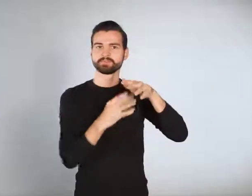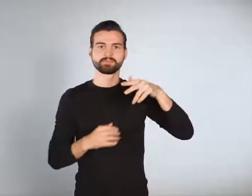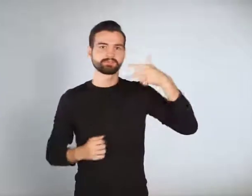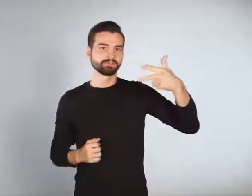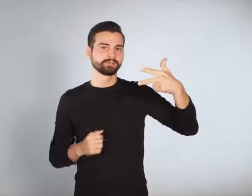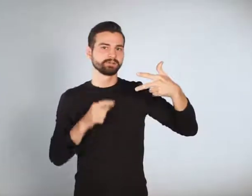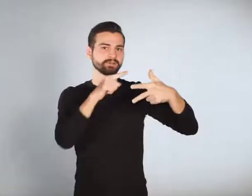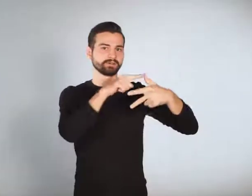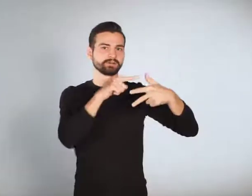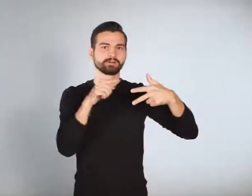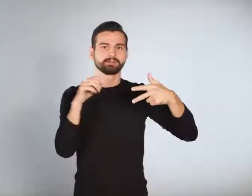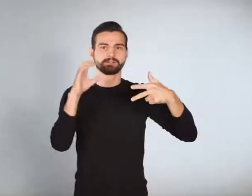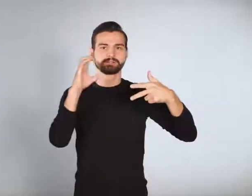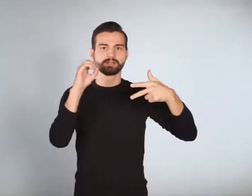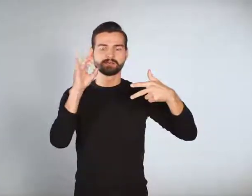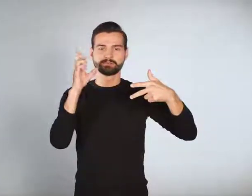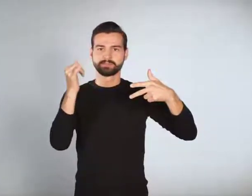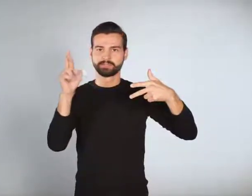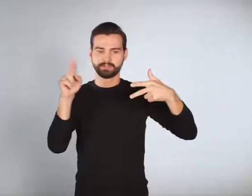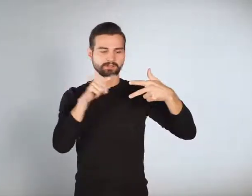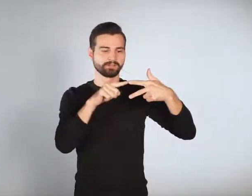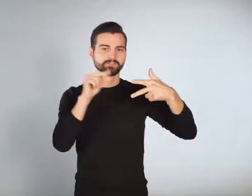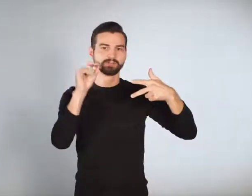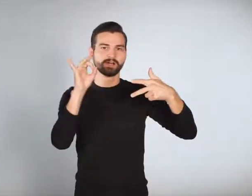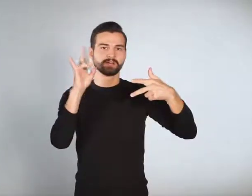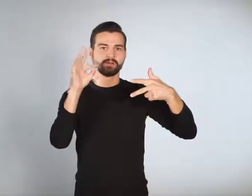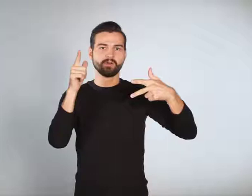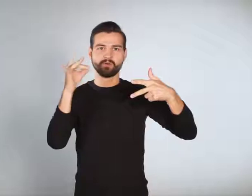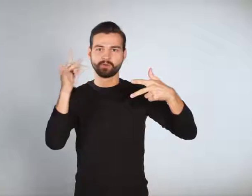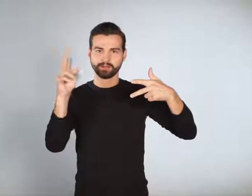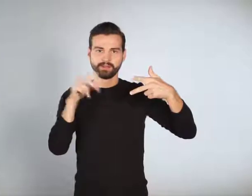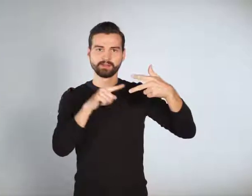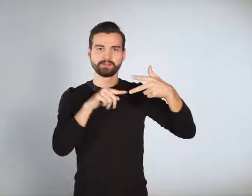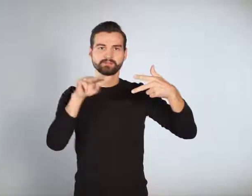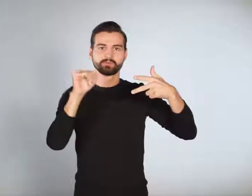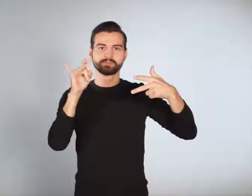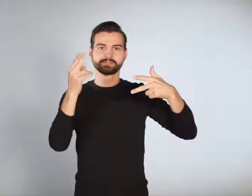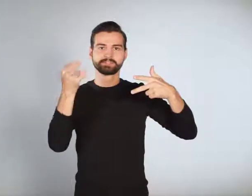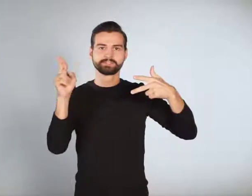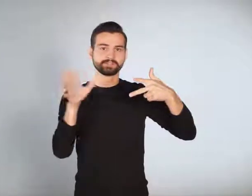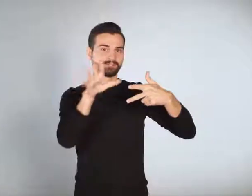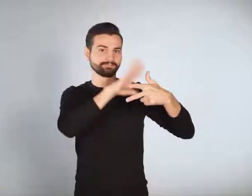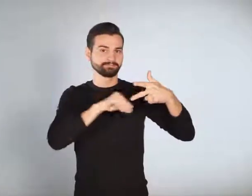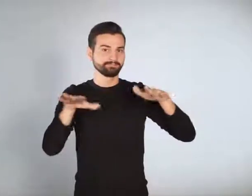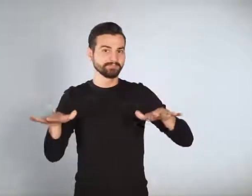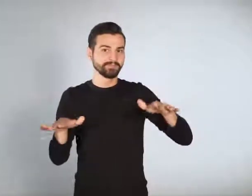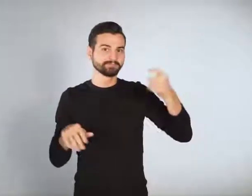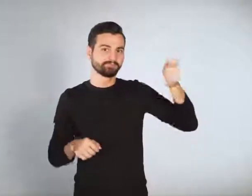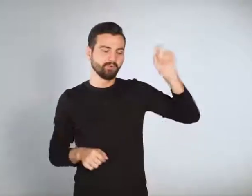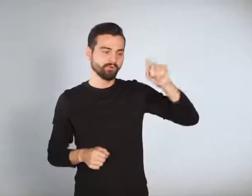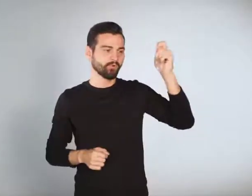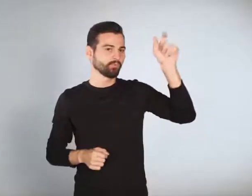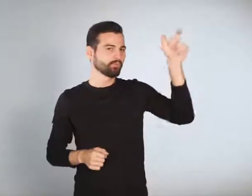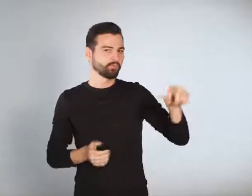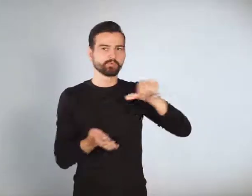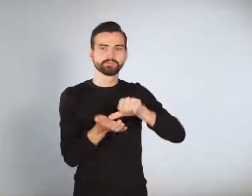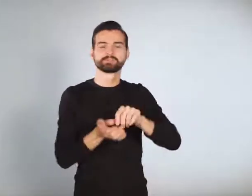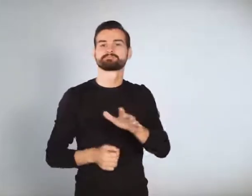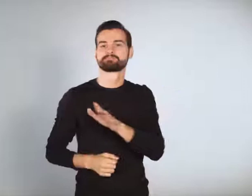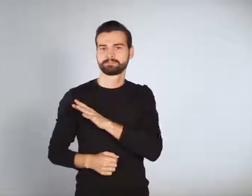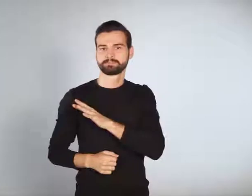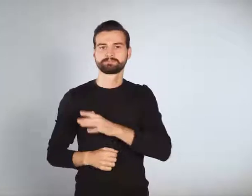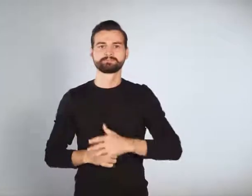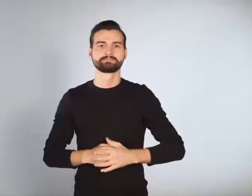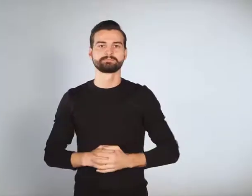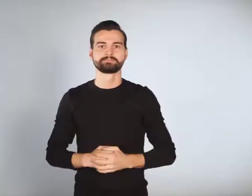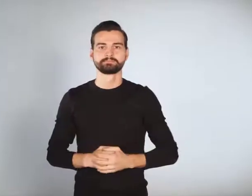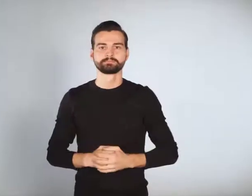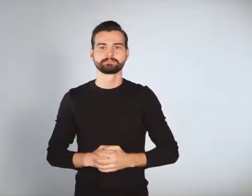на сербо-черногорско-турецкую войну.